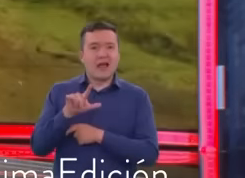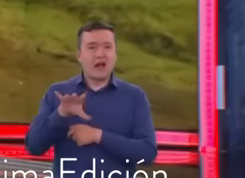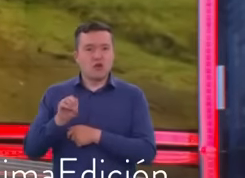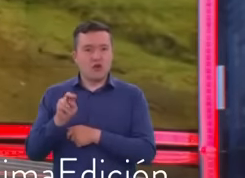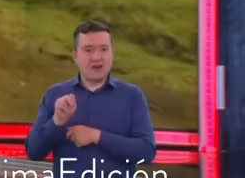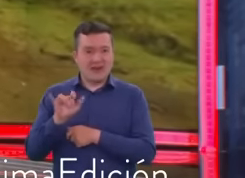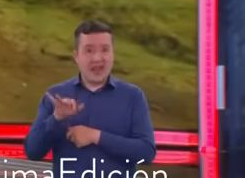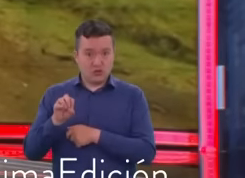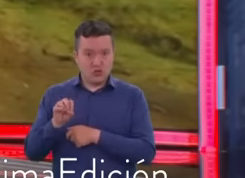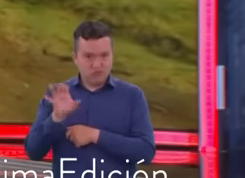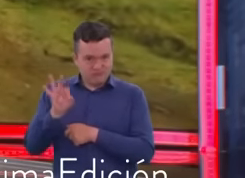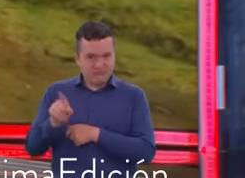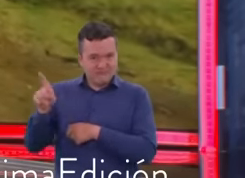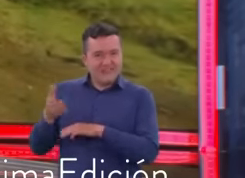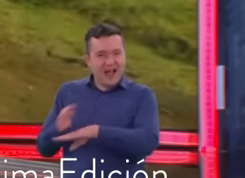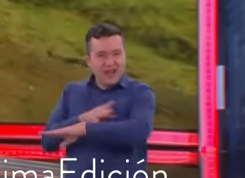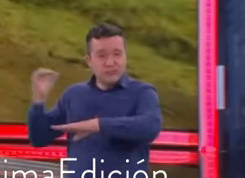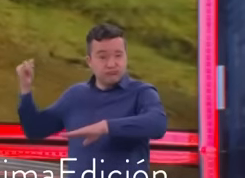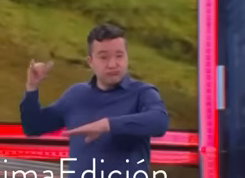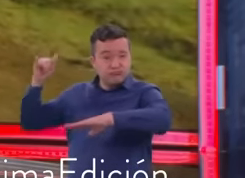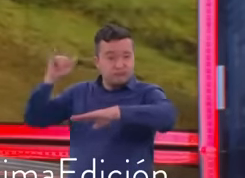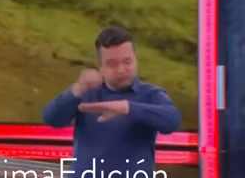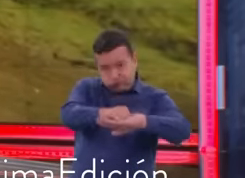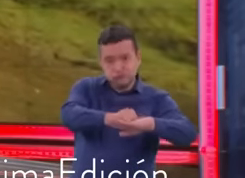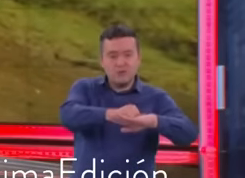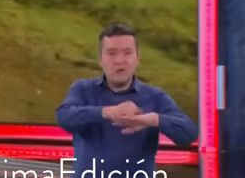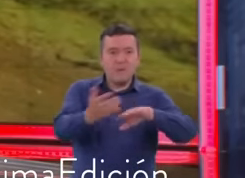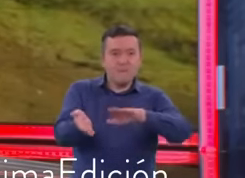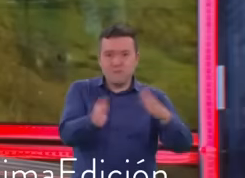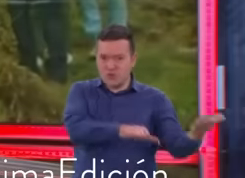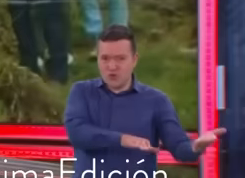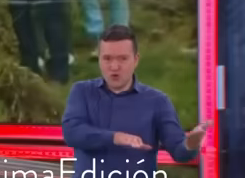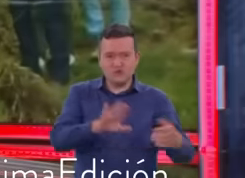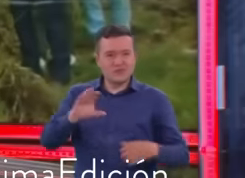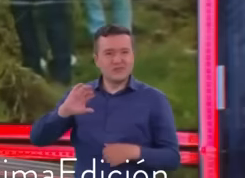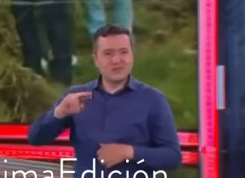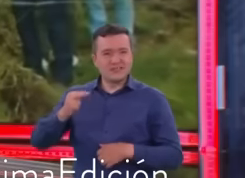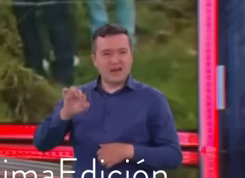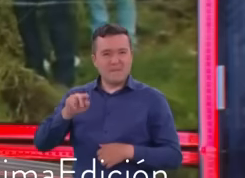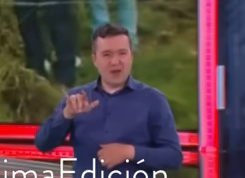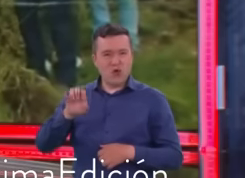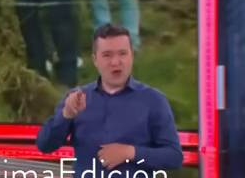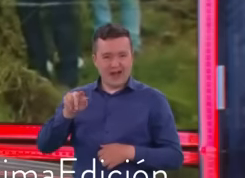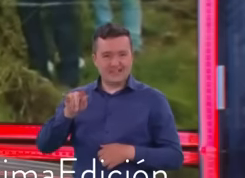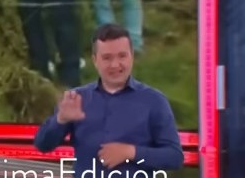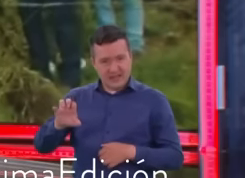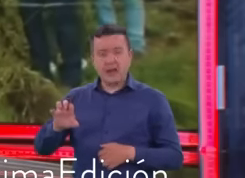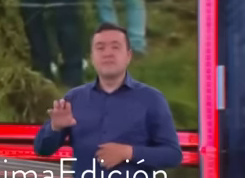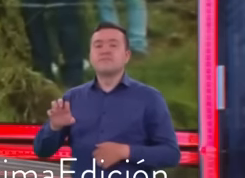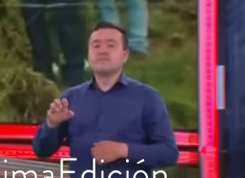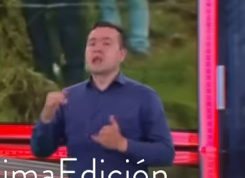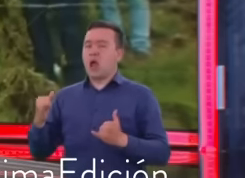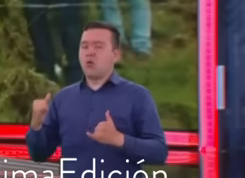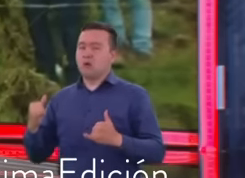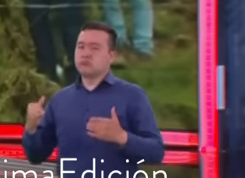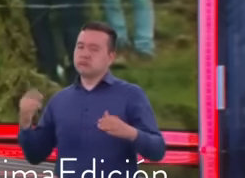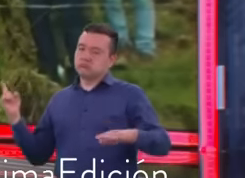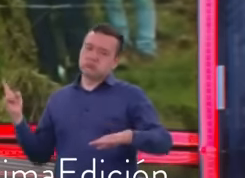elementos químicos la emergencia no dejó heridos. ))) uno de los seis